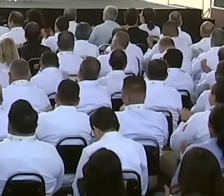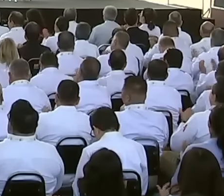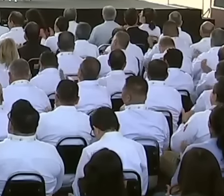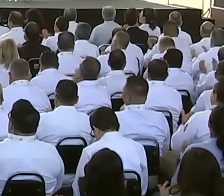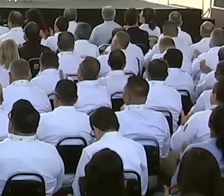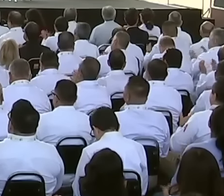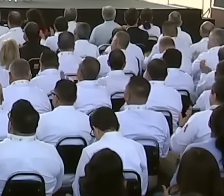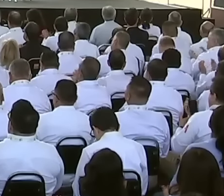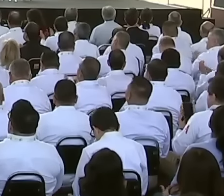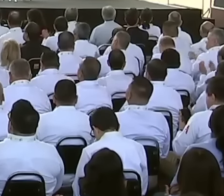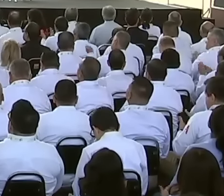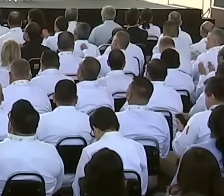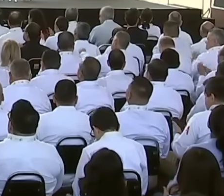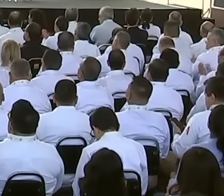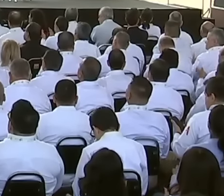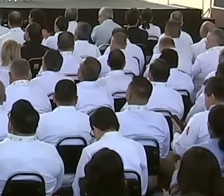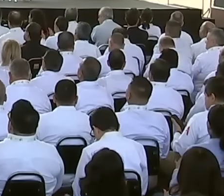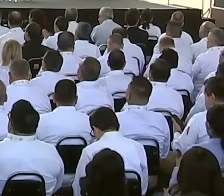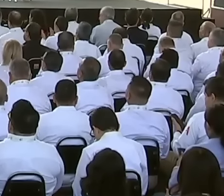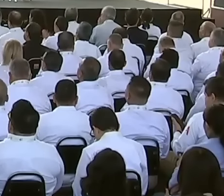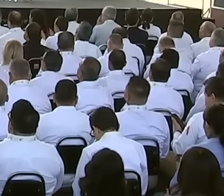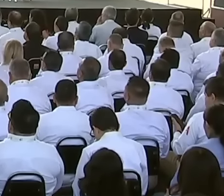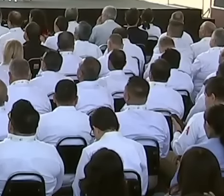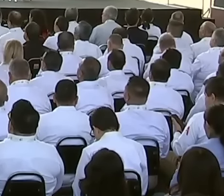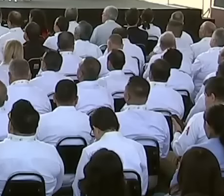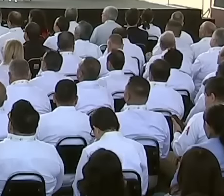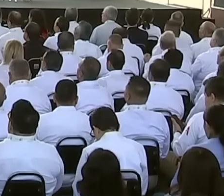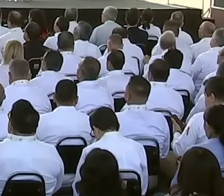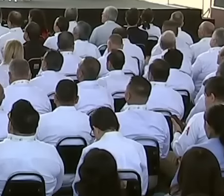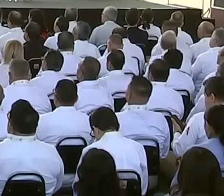las palabras de la secretaria de Energía, Luzelana González Escobar.